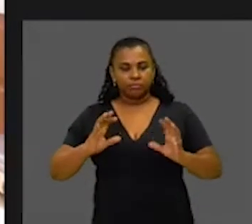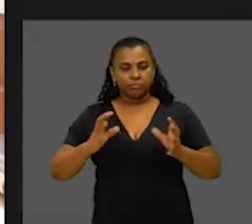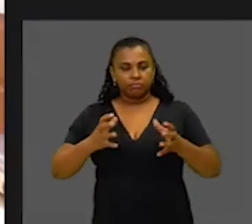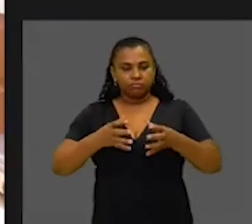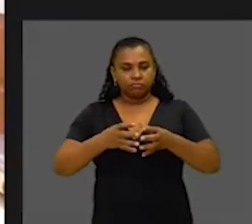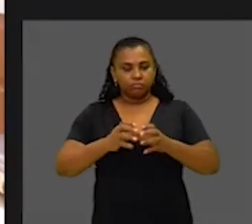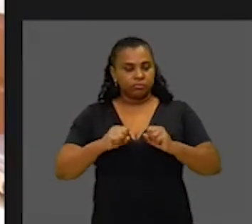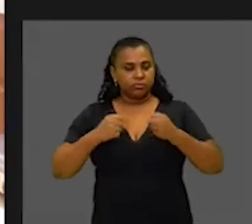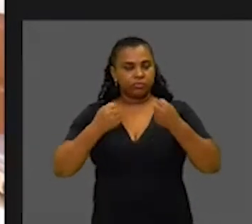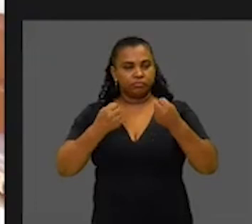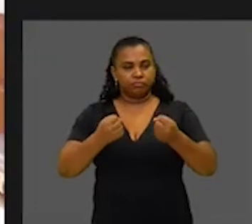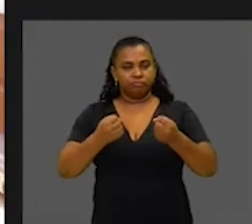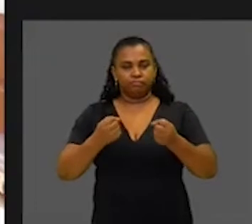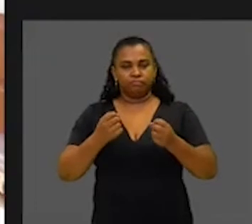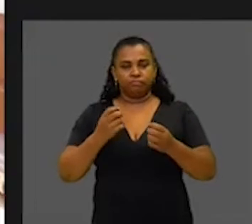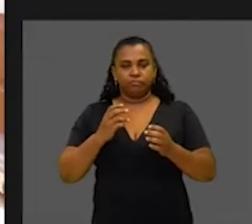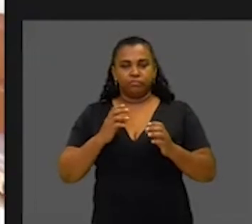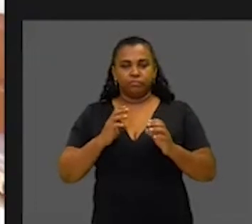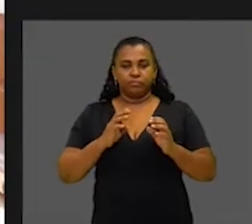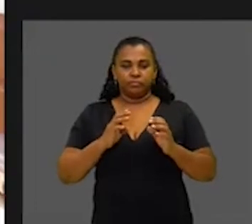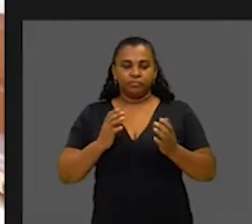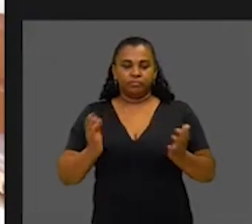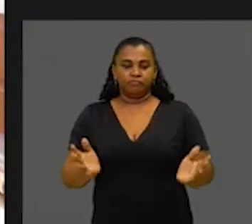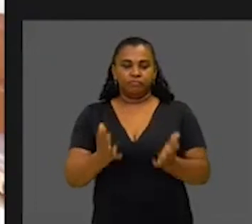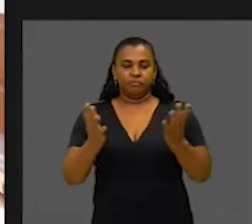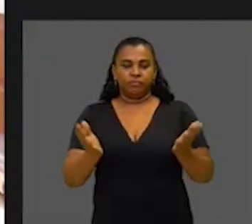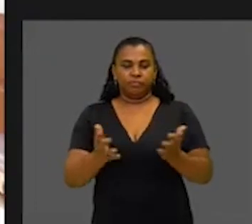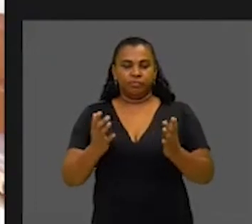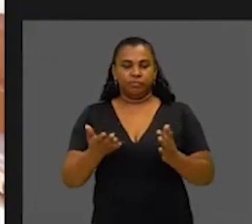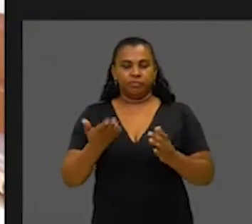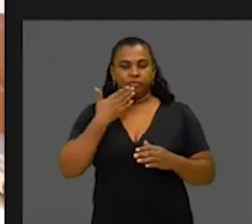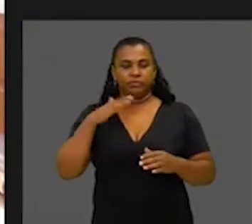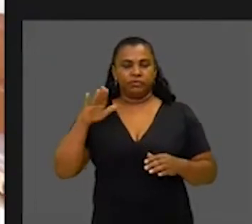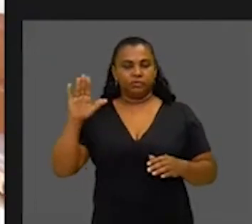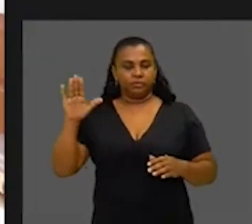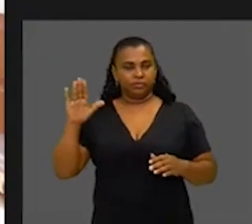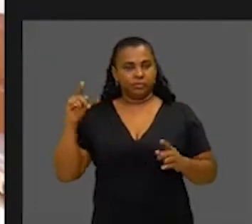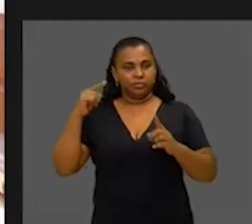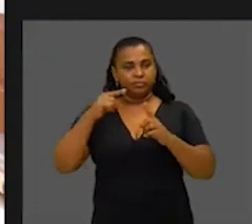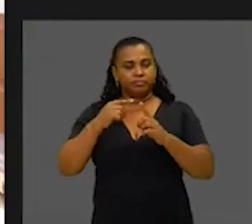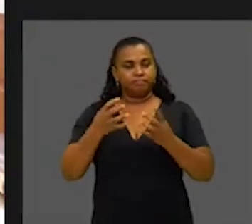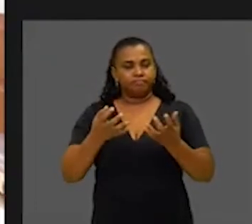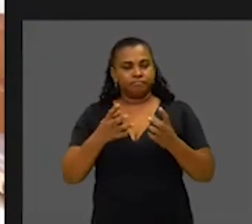uma candidatura mas o ponto que eu quero destacar aqui já caminhando para conclusão da minha fala é